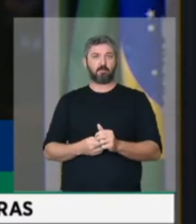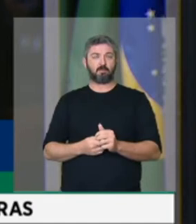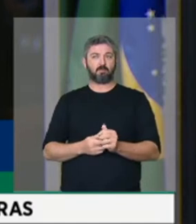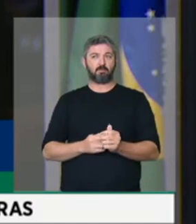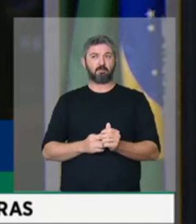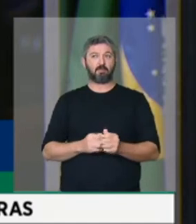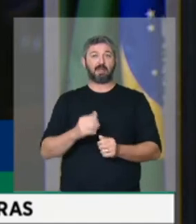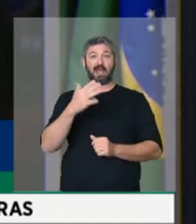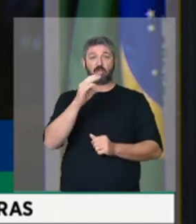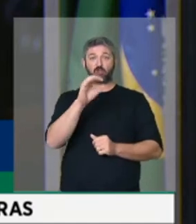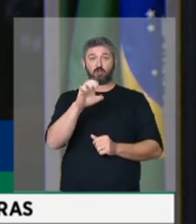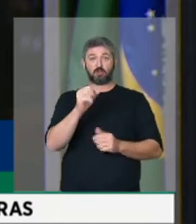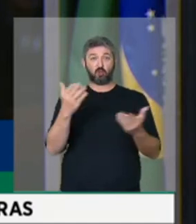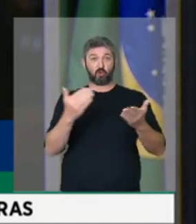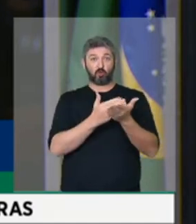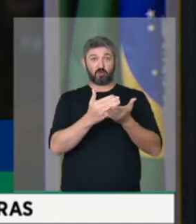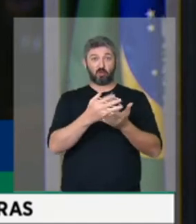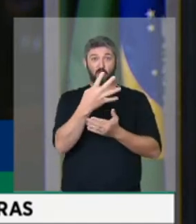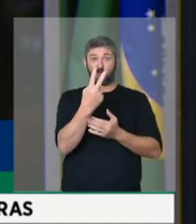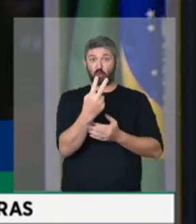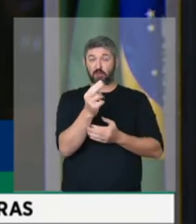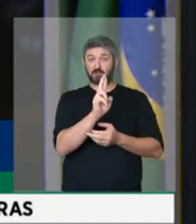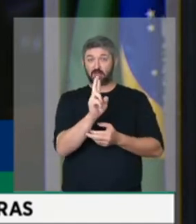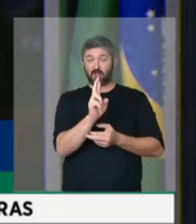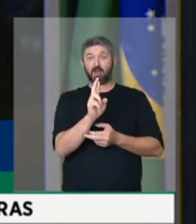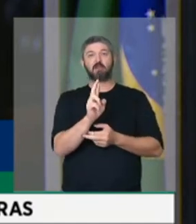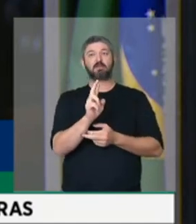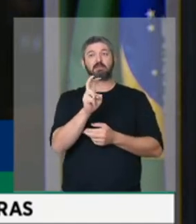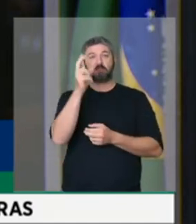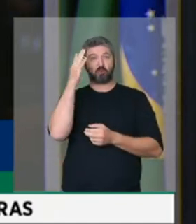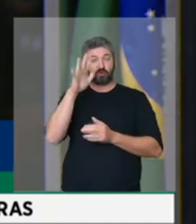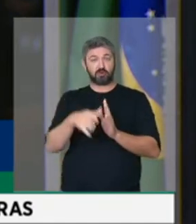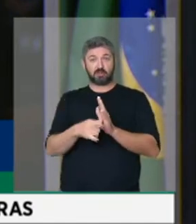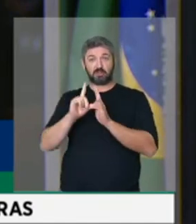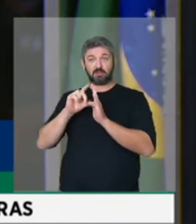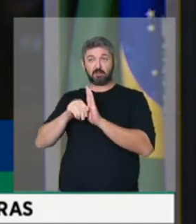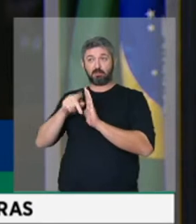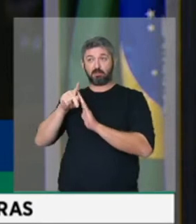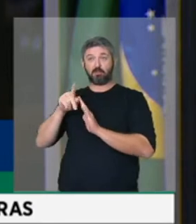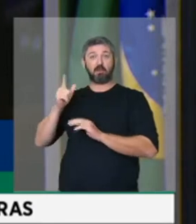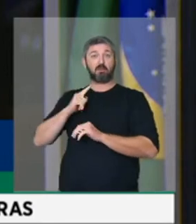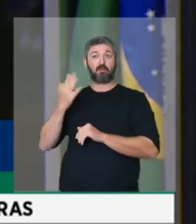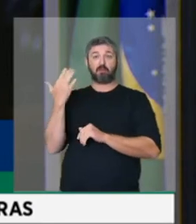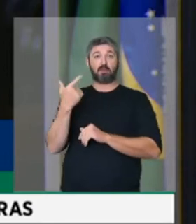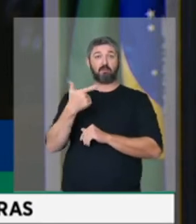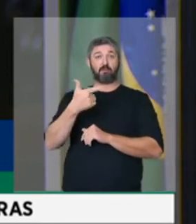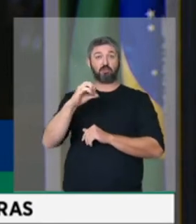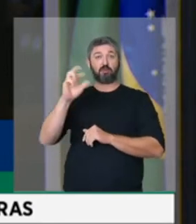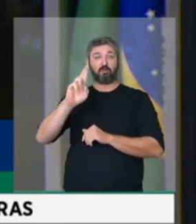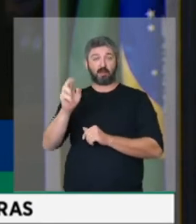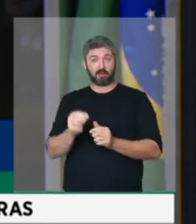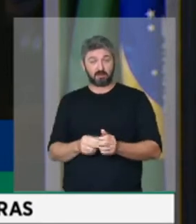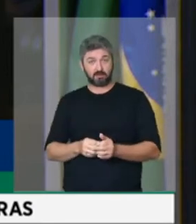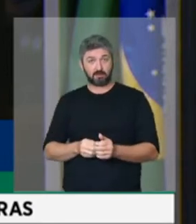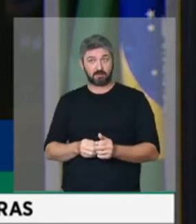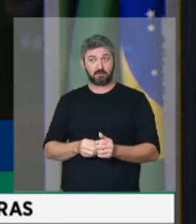VÁRIOS MILHARES DE ACIONISTAS TEM ALI A SUA APOSTA DE QUE AQUELA EMPRESA VAI PROSPERAR, VAI EVOLUIR, AS AÇÕES